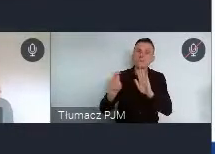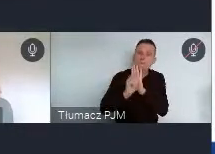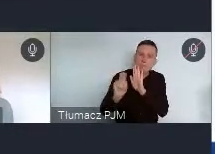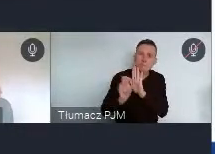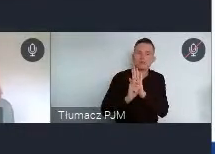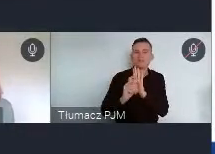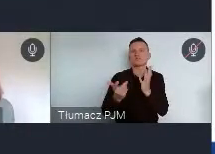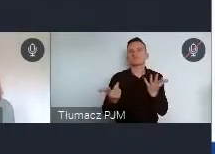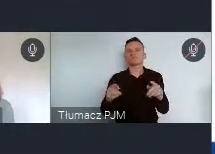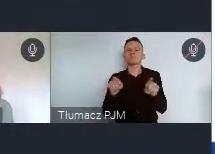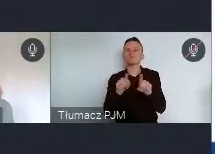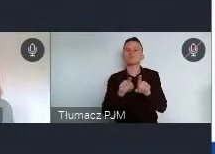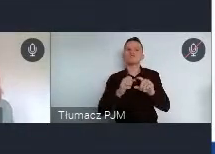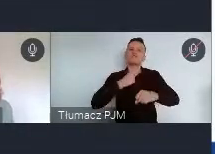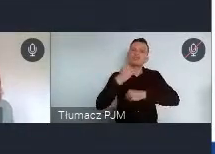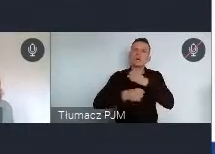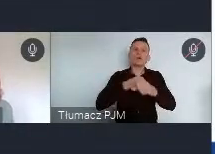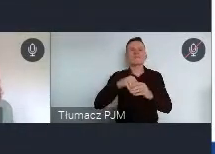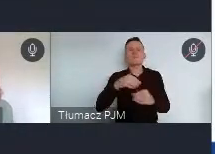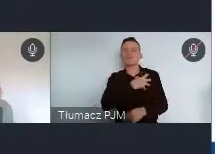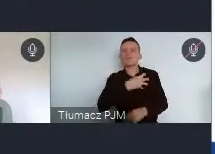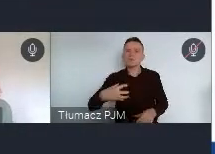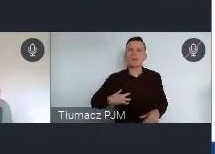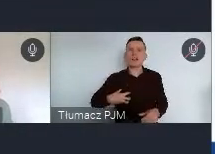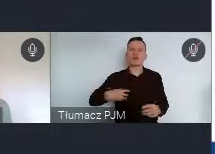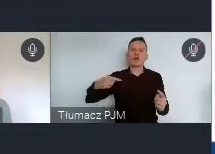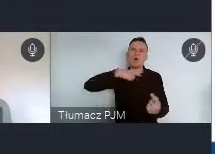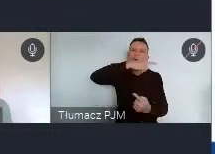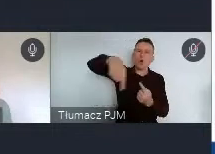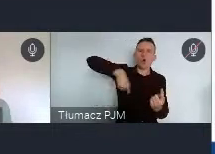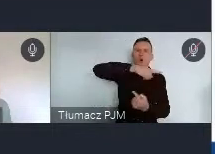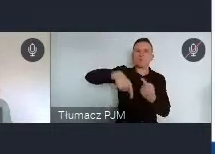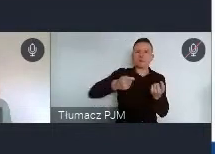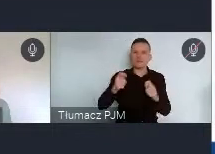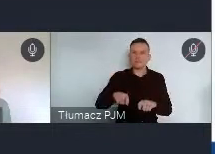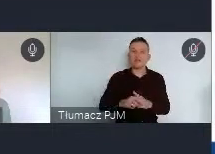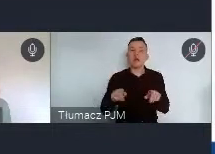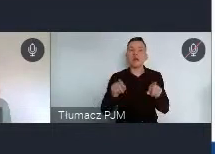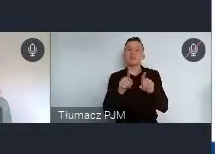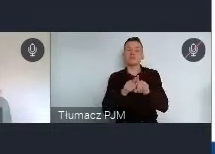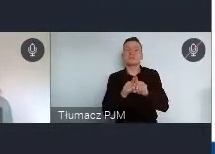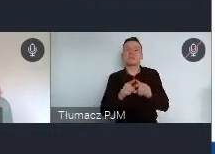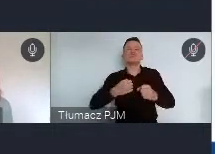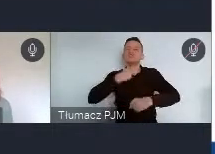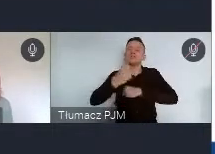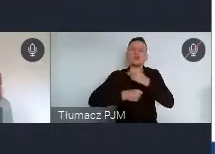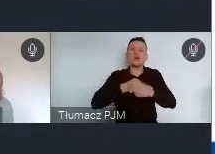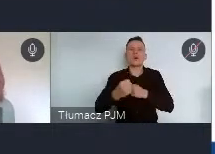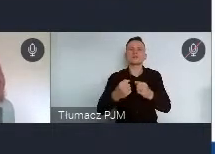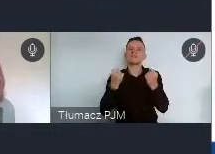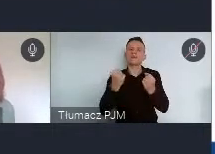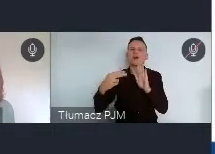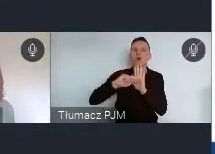i działania związane z gospodarką o obiegu zamkniętym, i działania, które są związane również z odpornością, z budowaniem odporności.